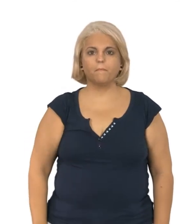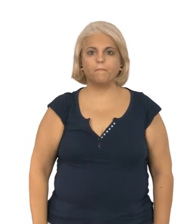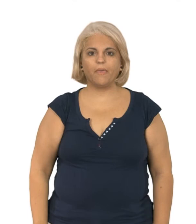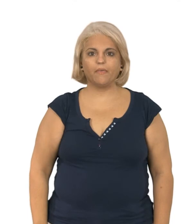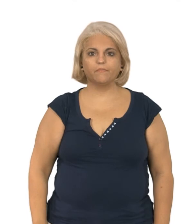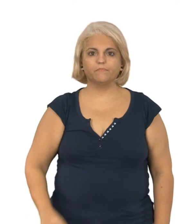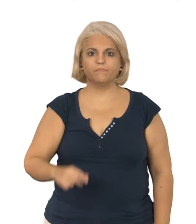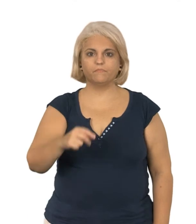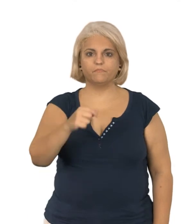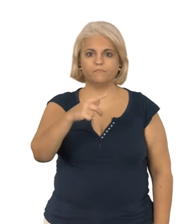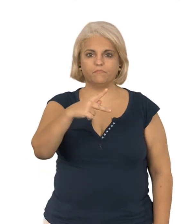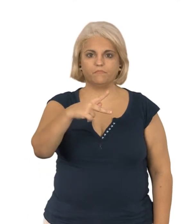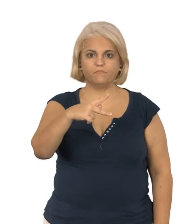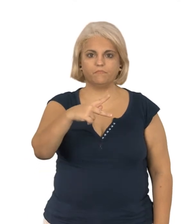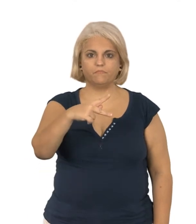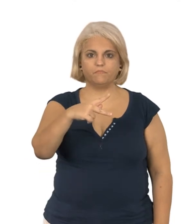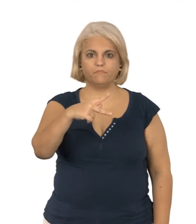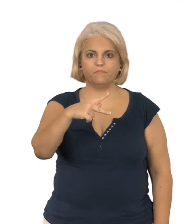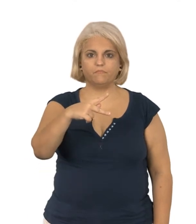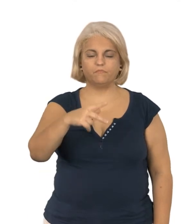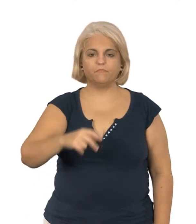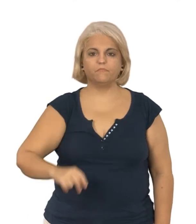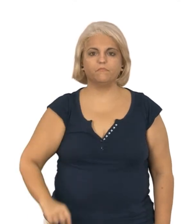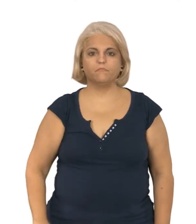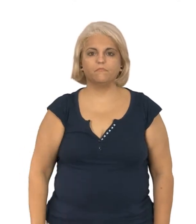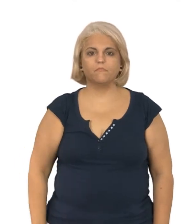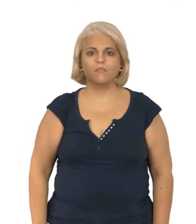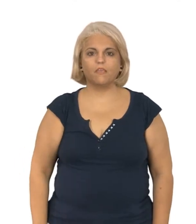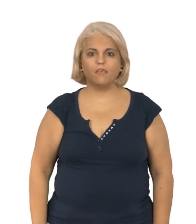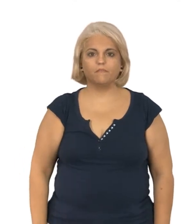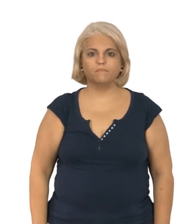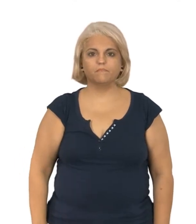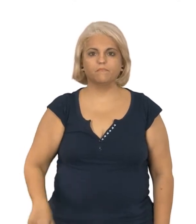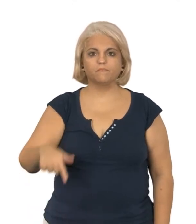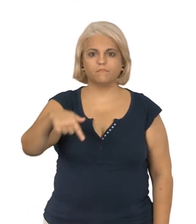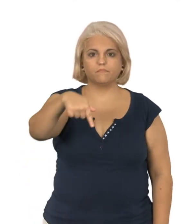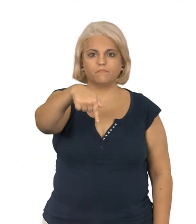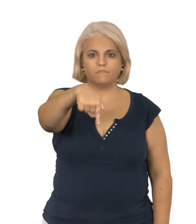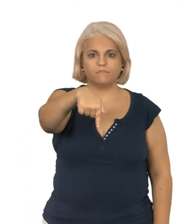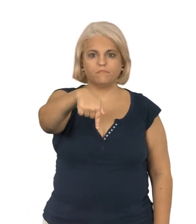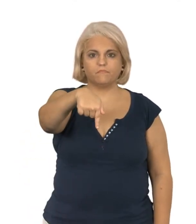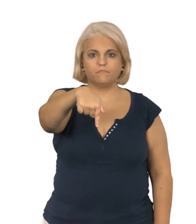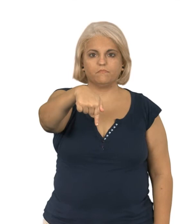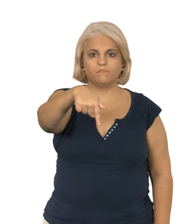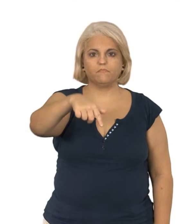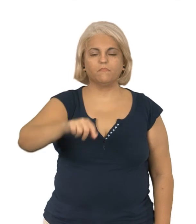P Q